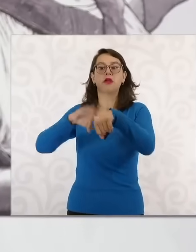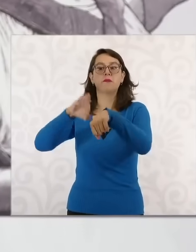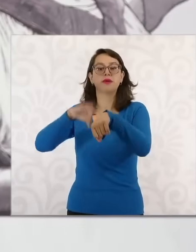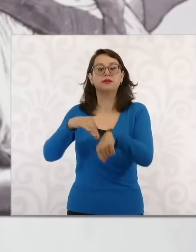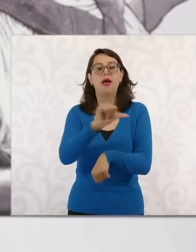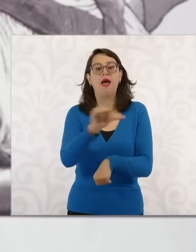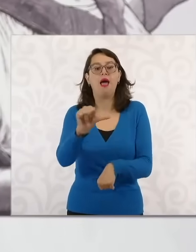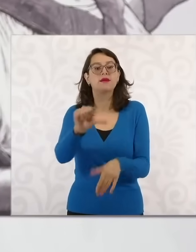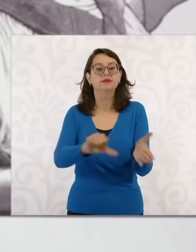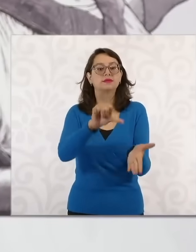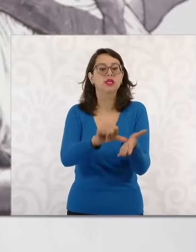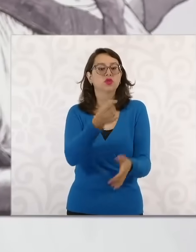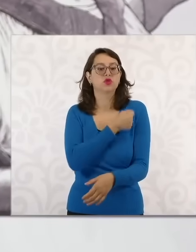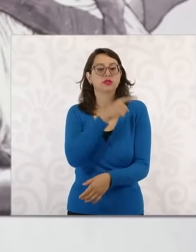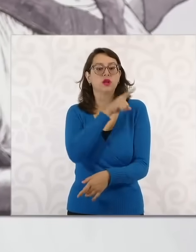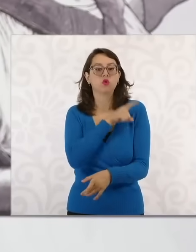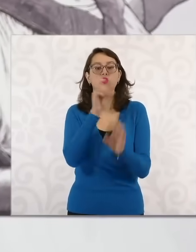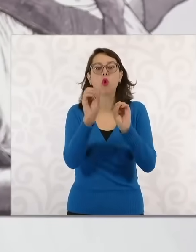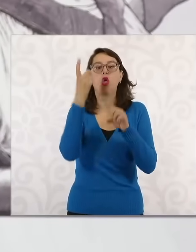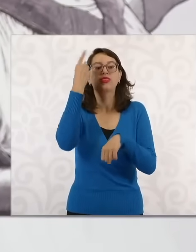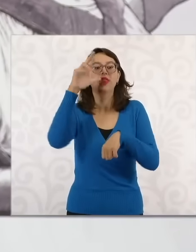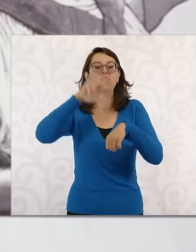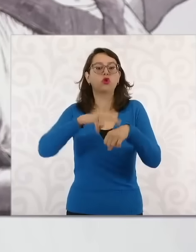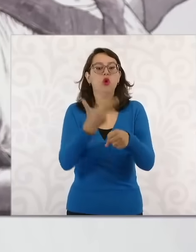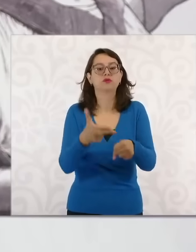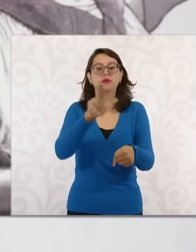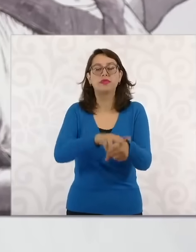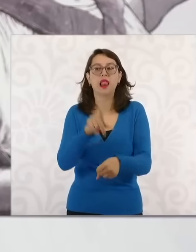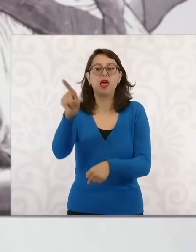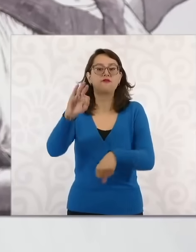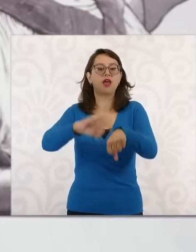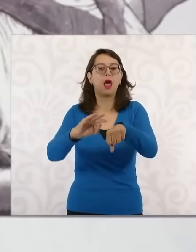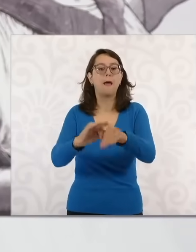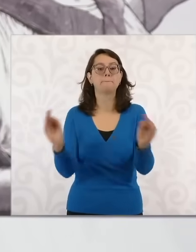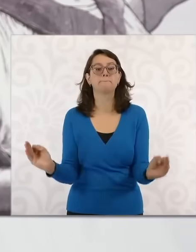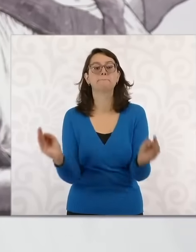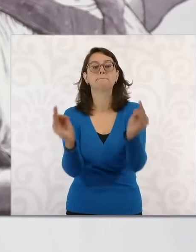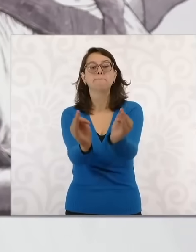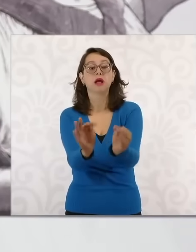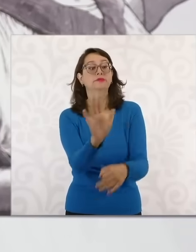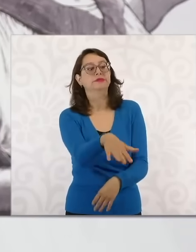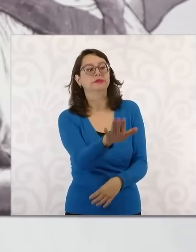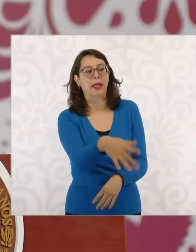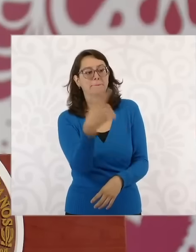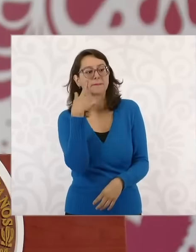o a un director o algún hospital de qué será el mejor medicamento posible y por haber a